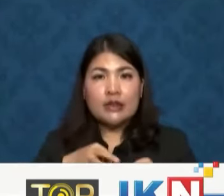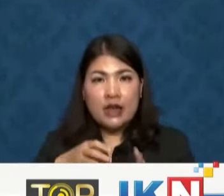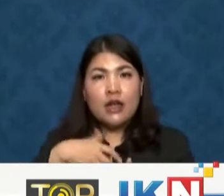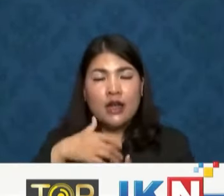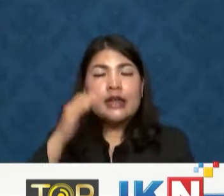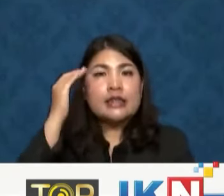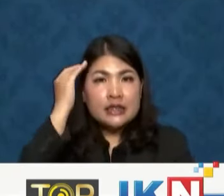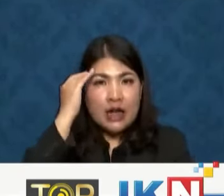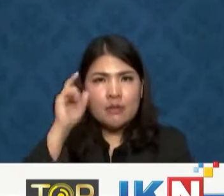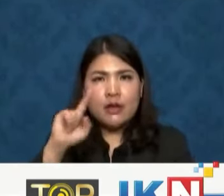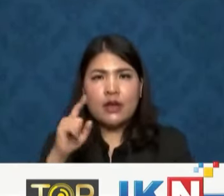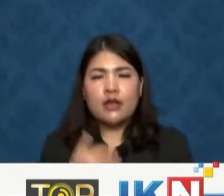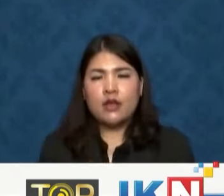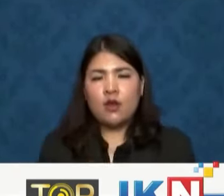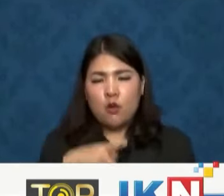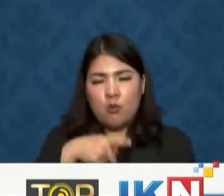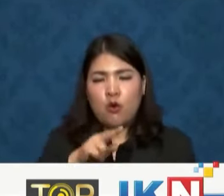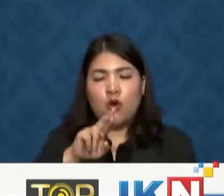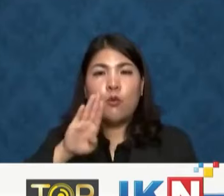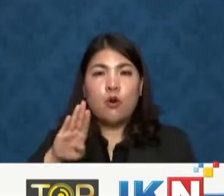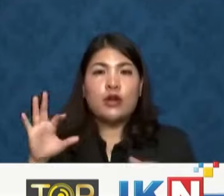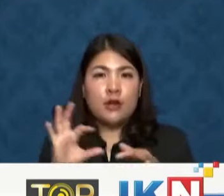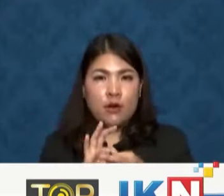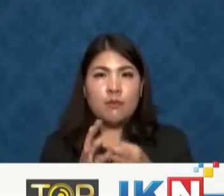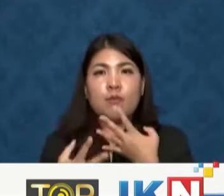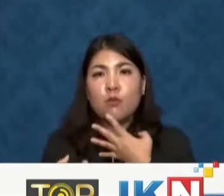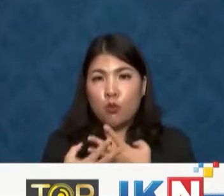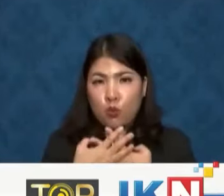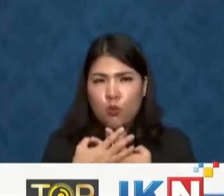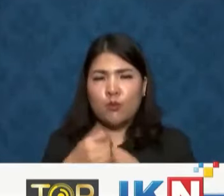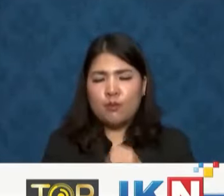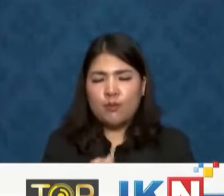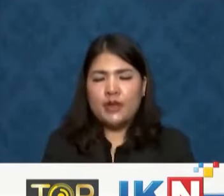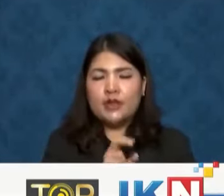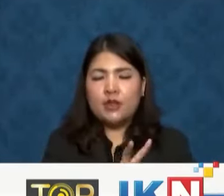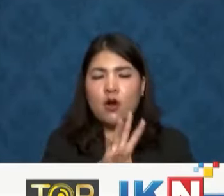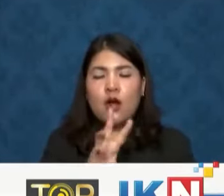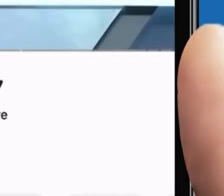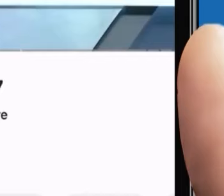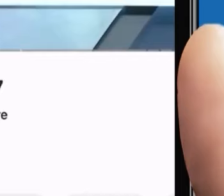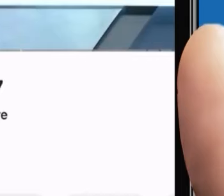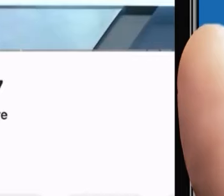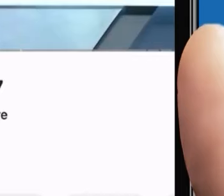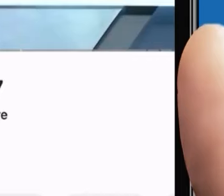คุณเองนั่นแหละที่เป็นคนอนุญาตให้นายก ทักษิณออกจากการดูแลของกรมมาร่วมสนับสนุน